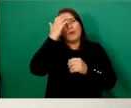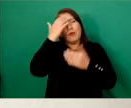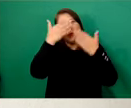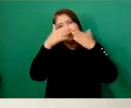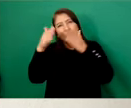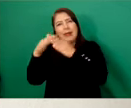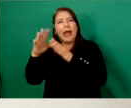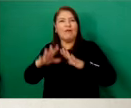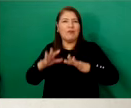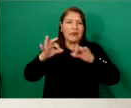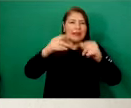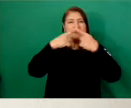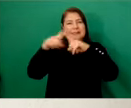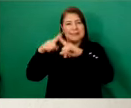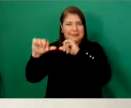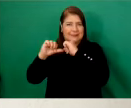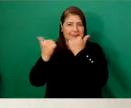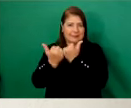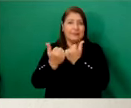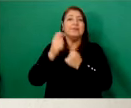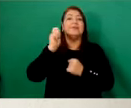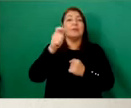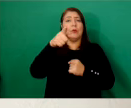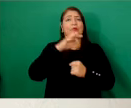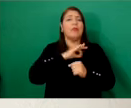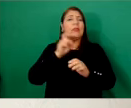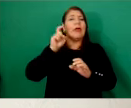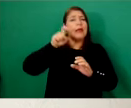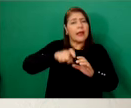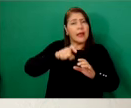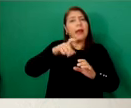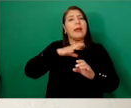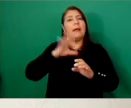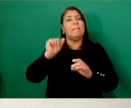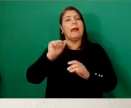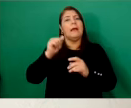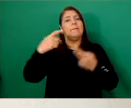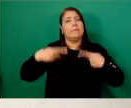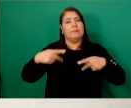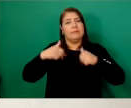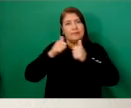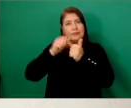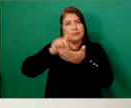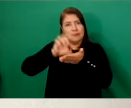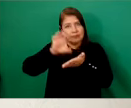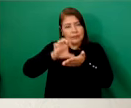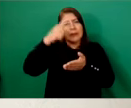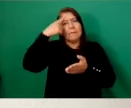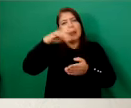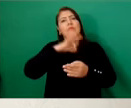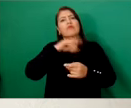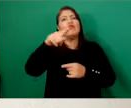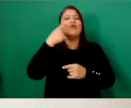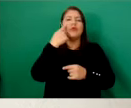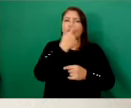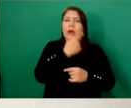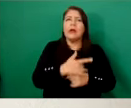este maravilloso planeta. Da click en el ícono de discapacitados para ver todas las opciones de navegación y ajusta